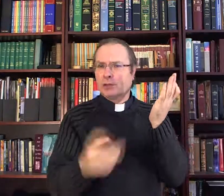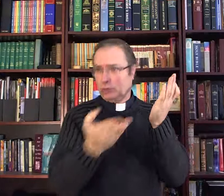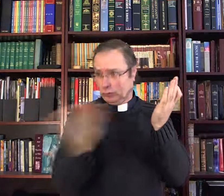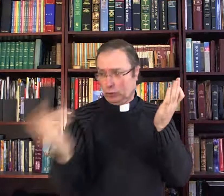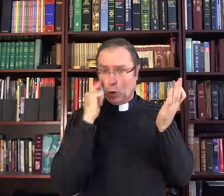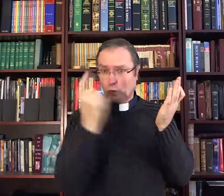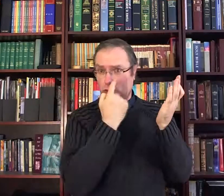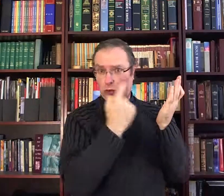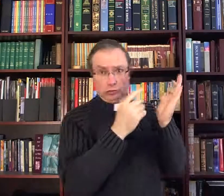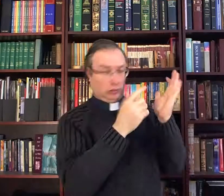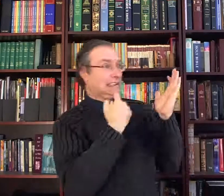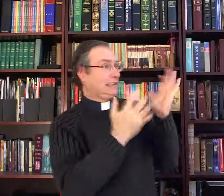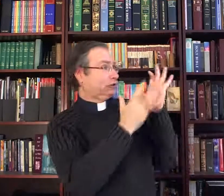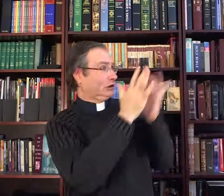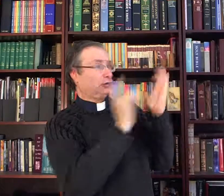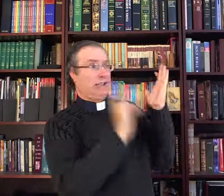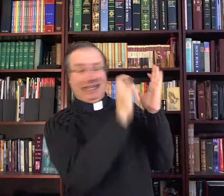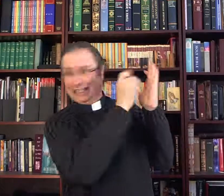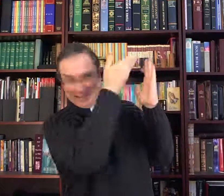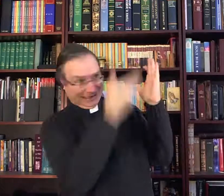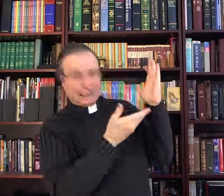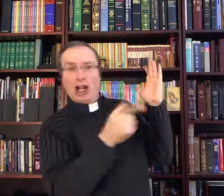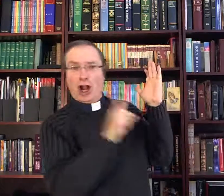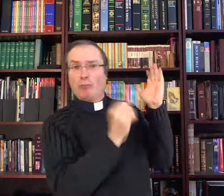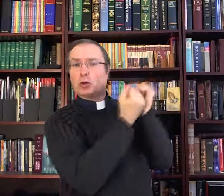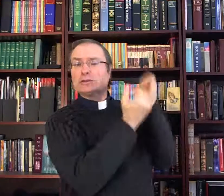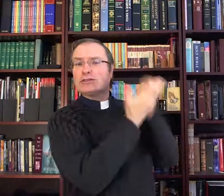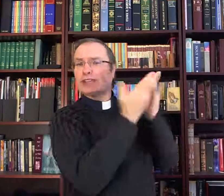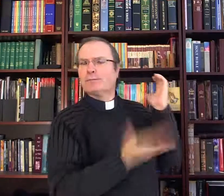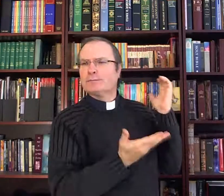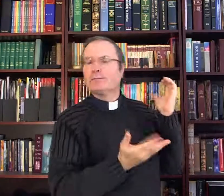vous aux yeux de qui Jésus-Christ a été décrit comme crucifié?